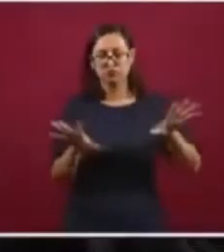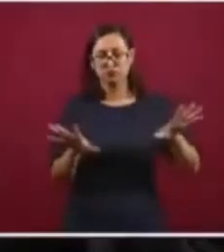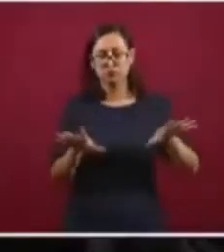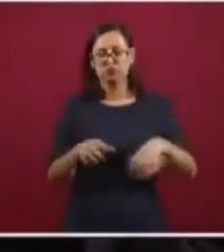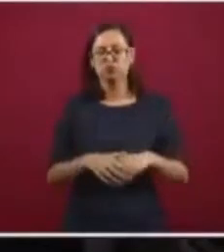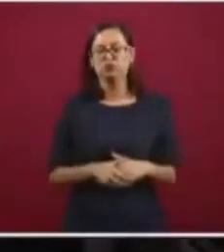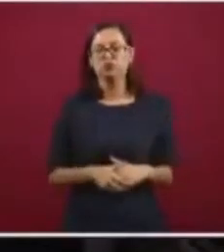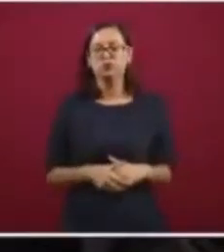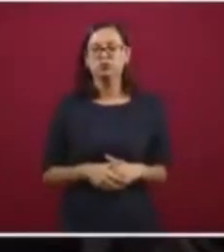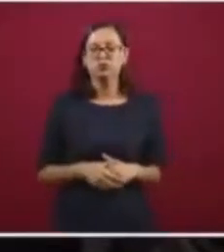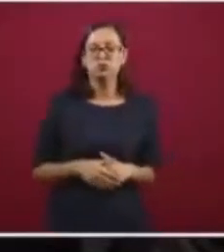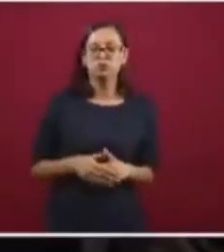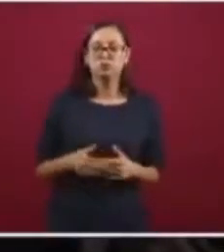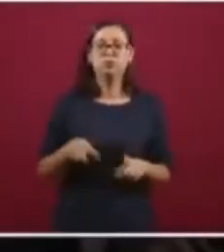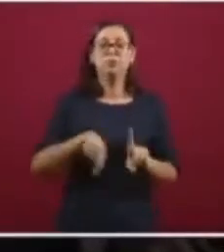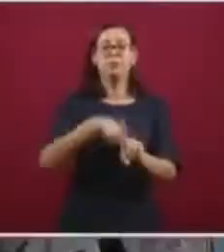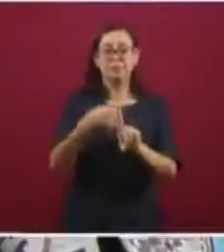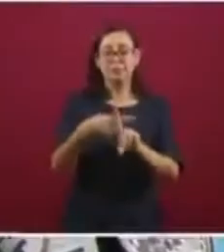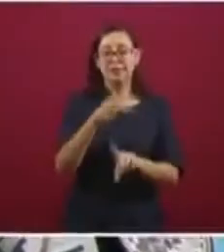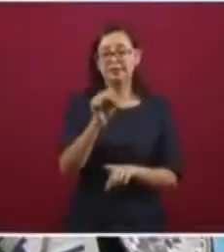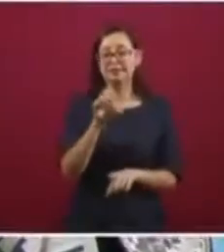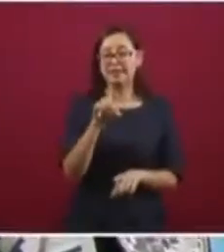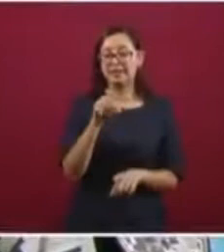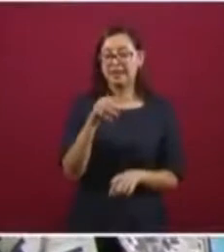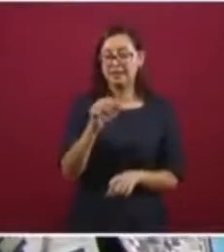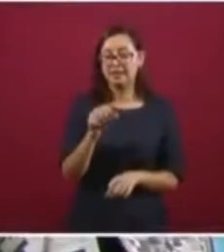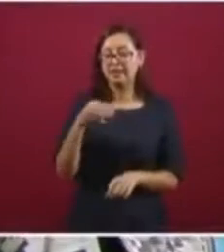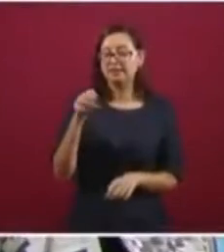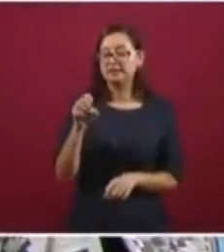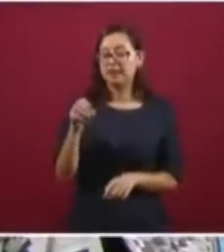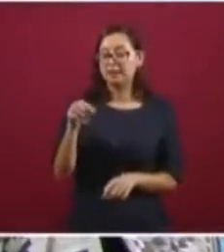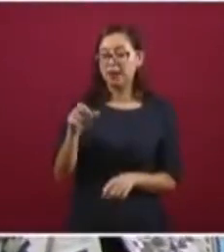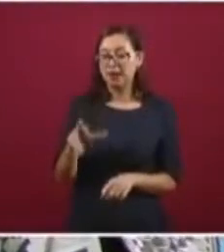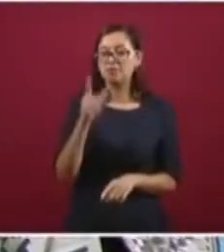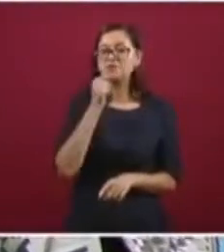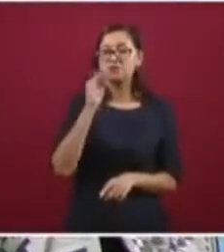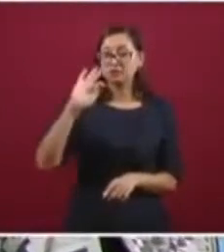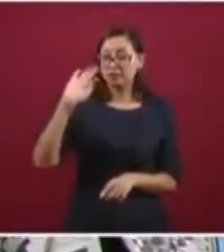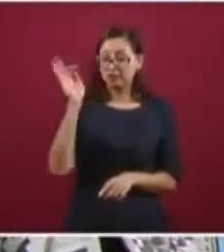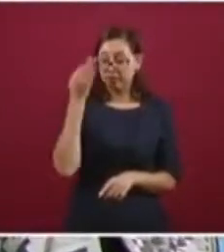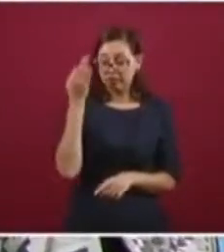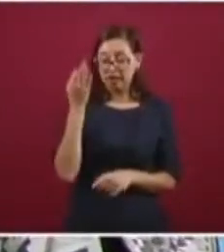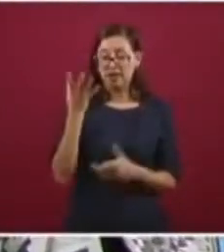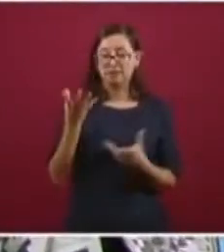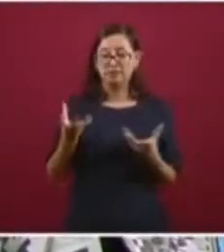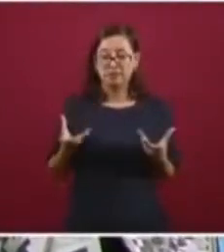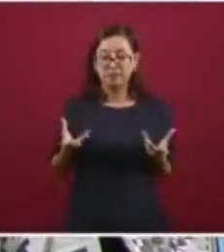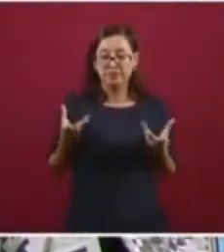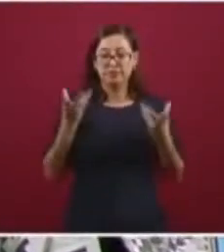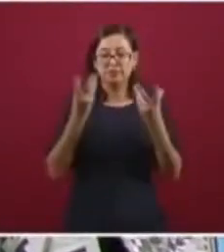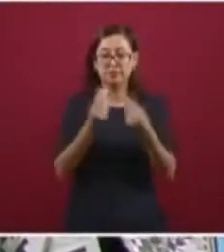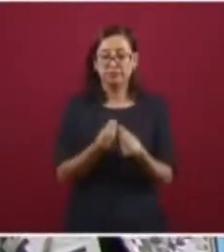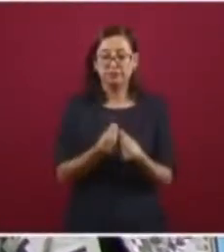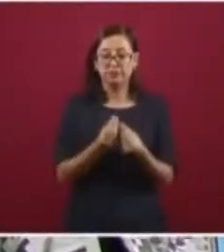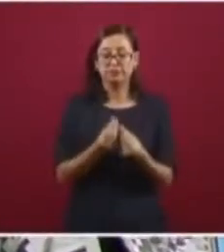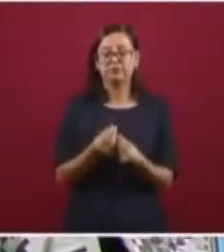sumados al despliegue de Sedena, de Semar y Policía Federal se encuentra en Baja California